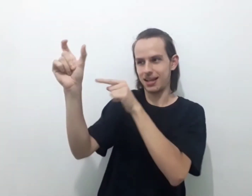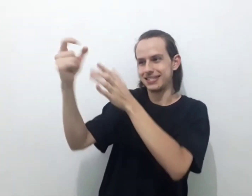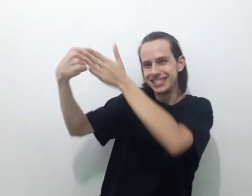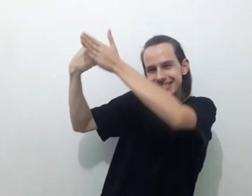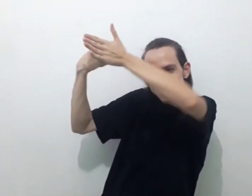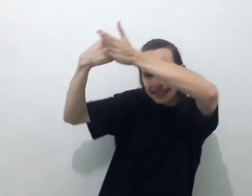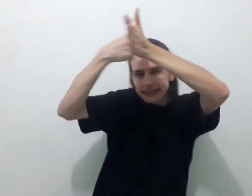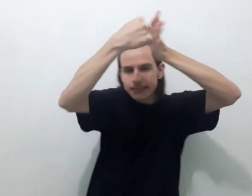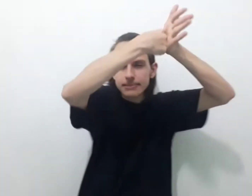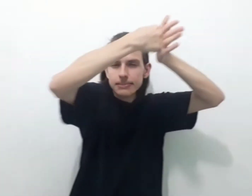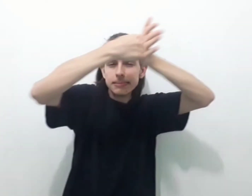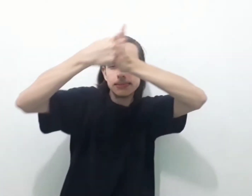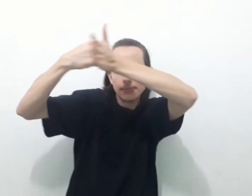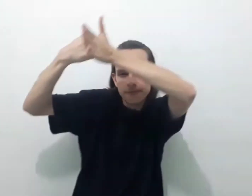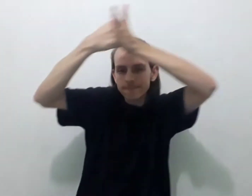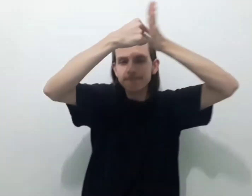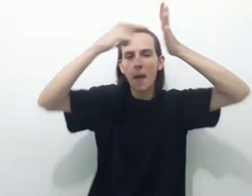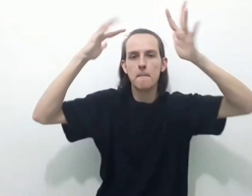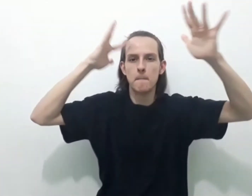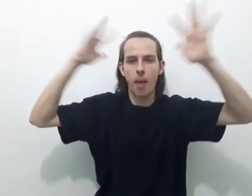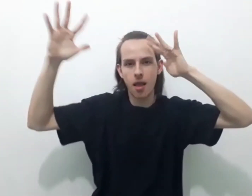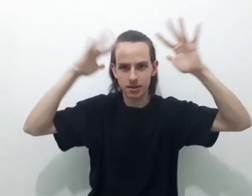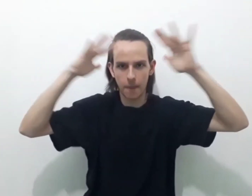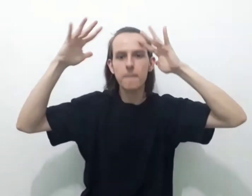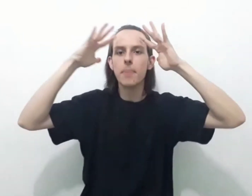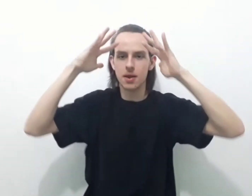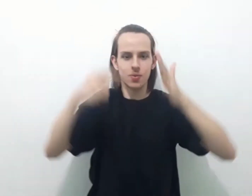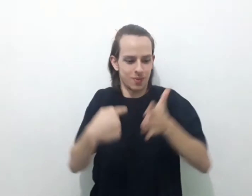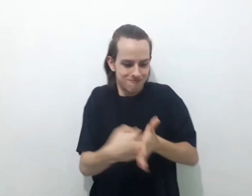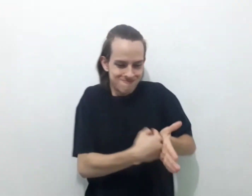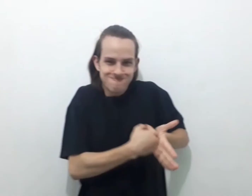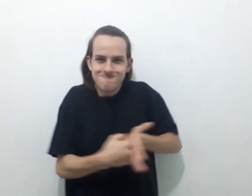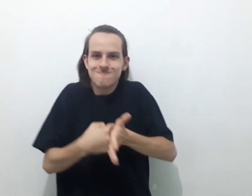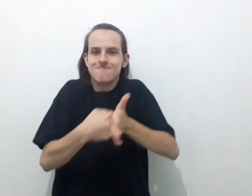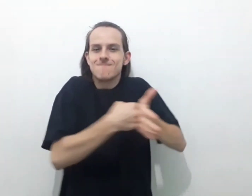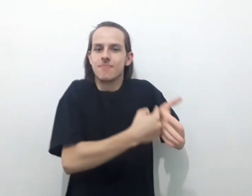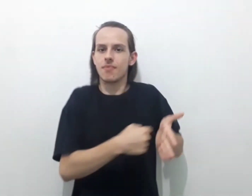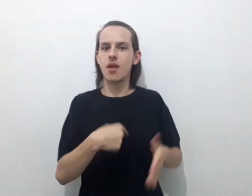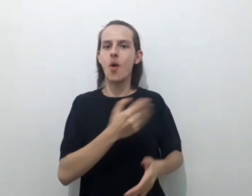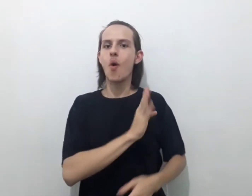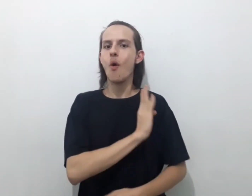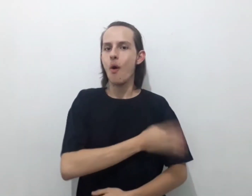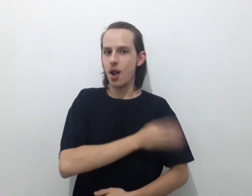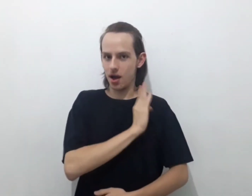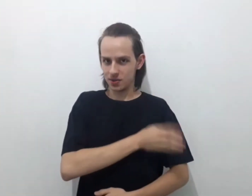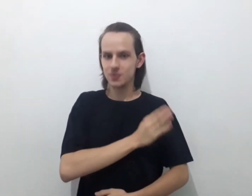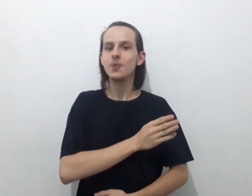Ela julga os pensamentos e as intenções do coração.